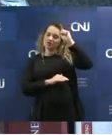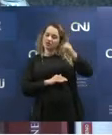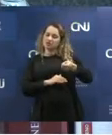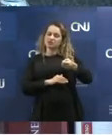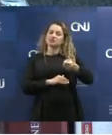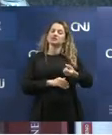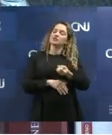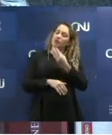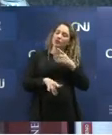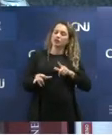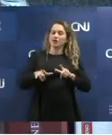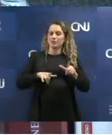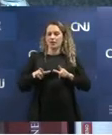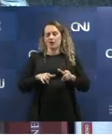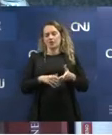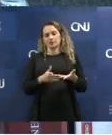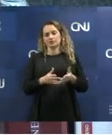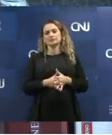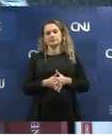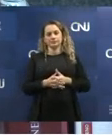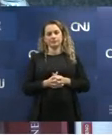a devida apuração dos fatos. É como voto senhor presidente. Pois não.